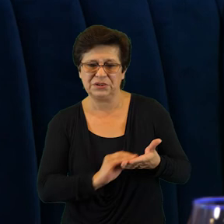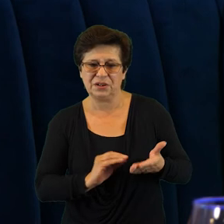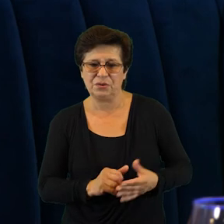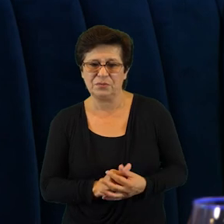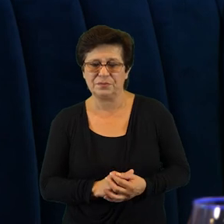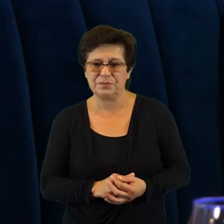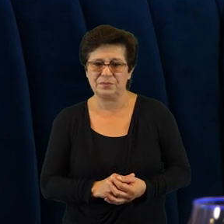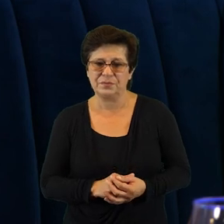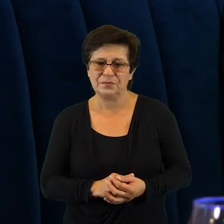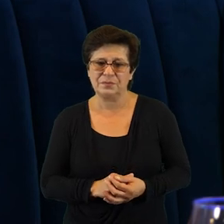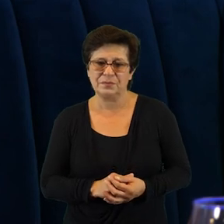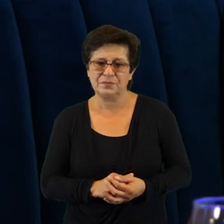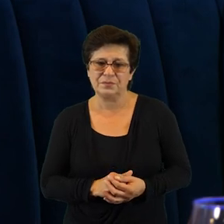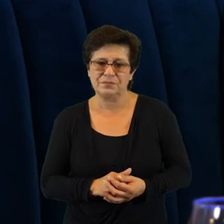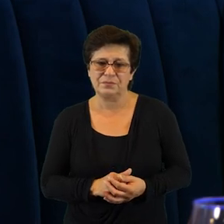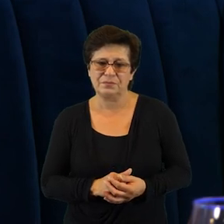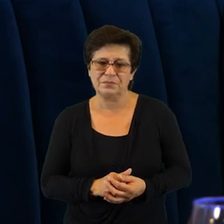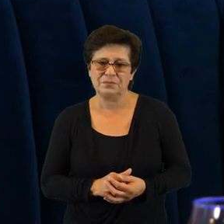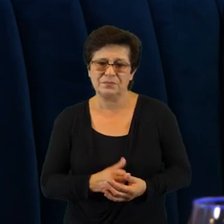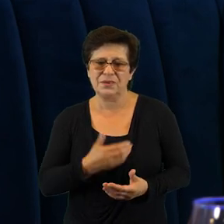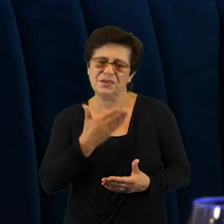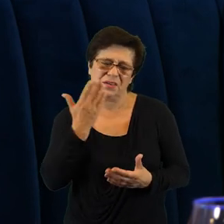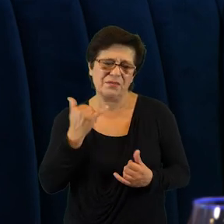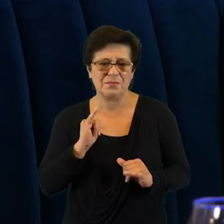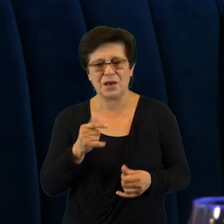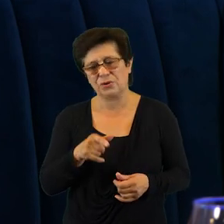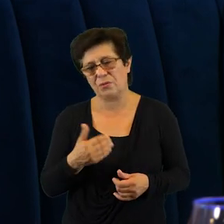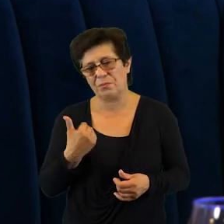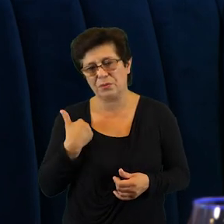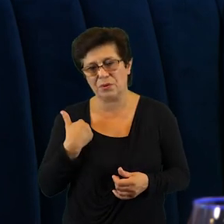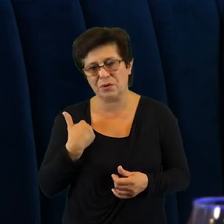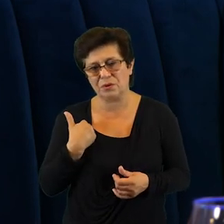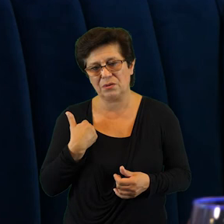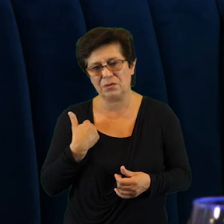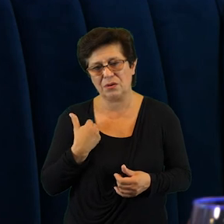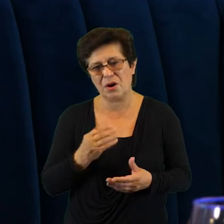I właściwie nie wiem, jak to było. Myślę, że pisał coś tak dla siebie obcego,